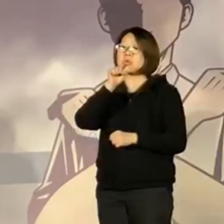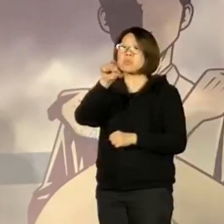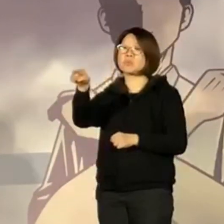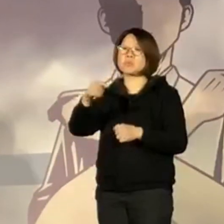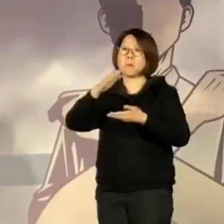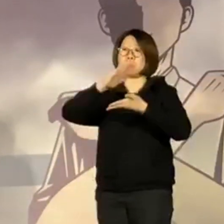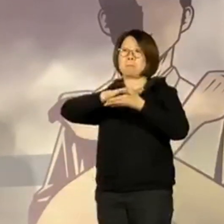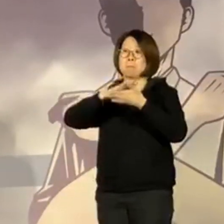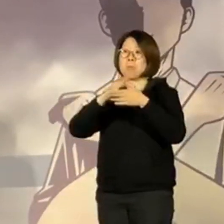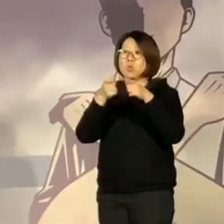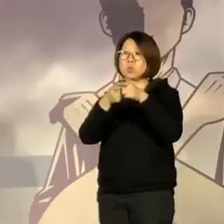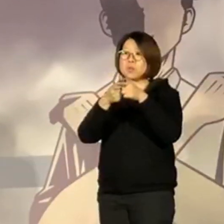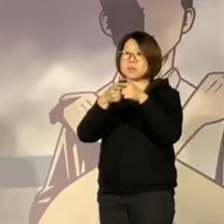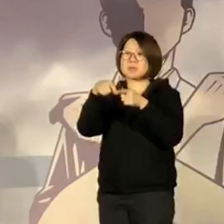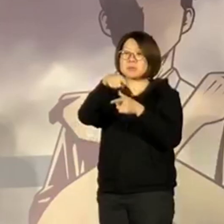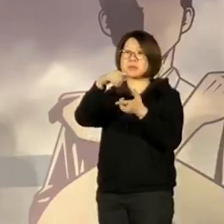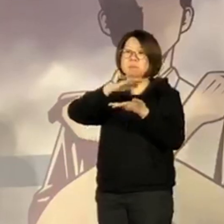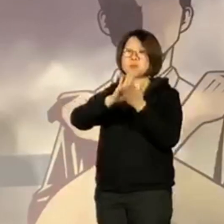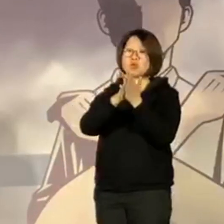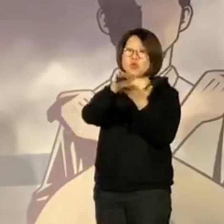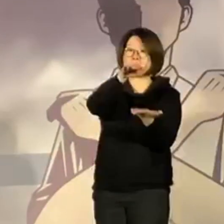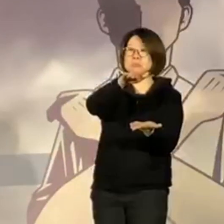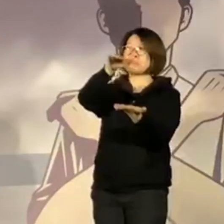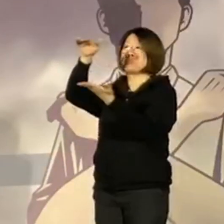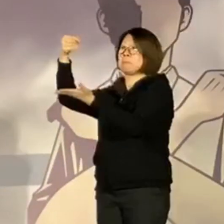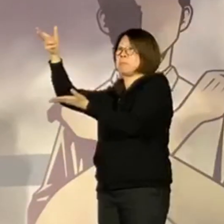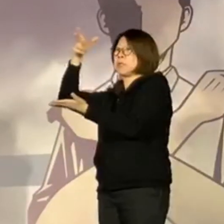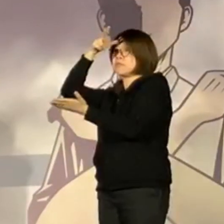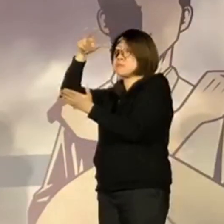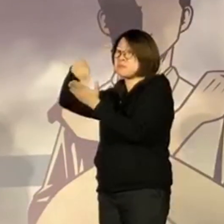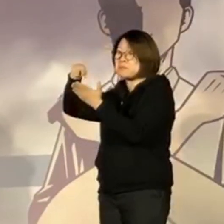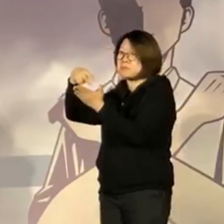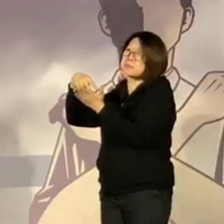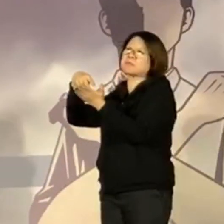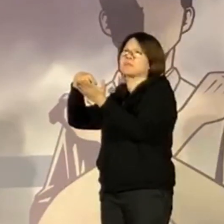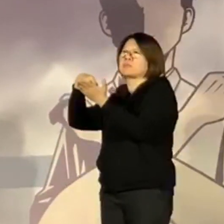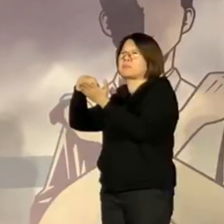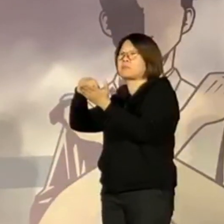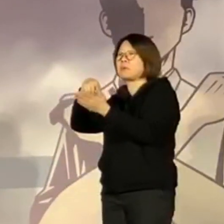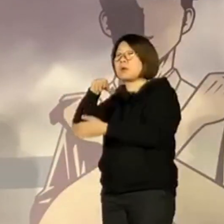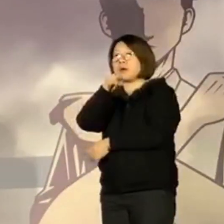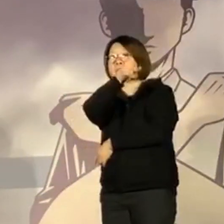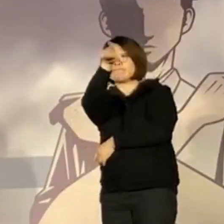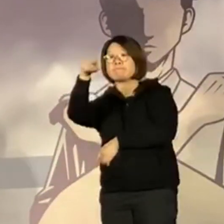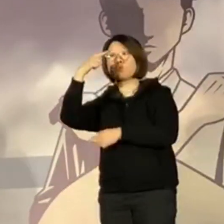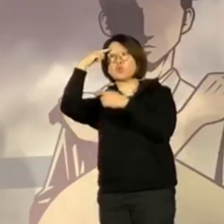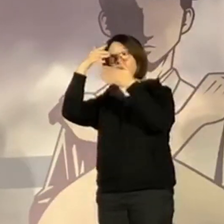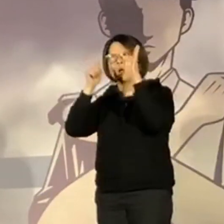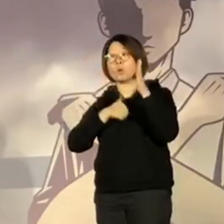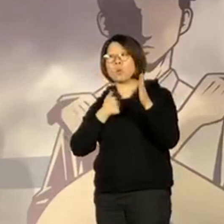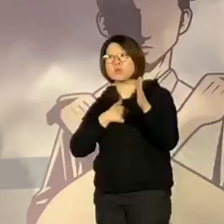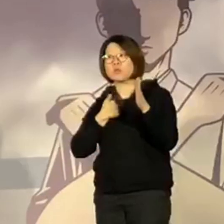你可以說服你們的學校可選擇教材 選擇教科書的時候 我有我的專業判斷